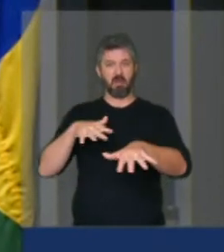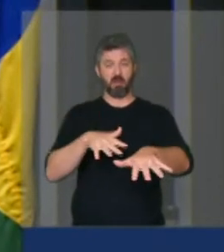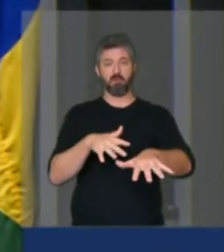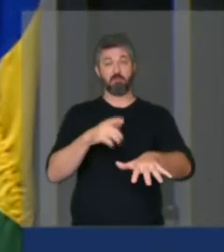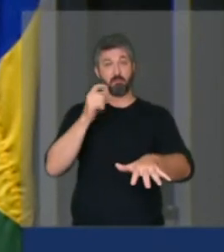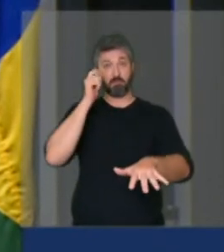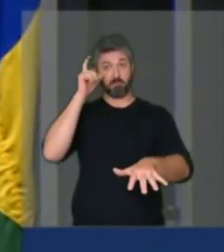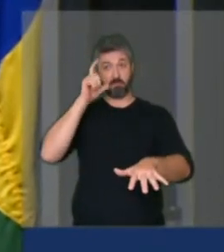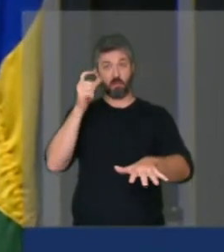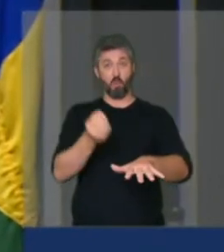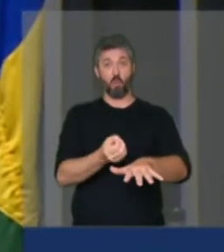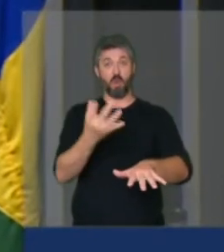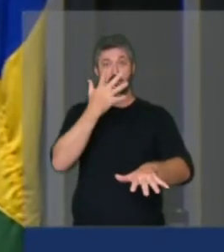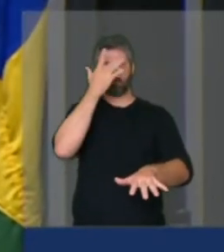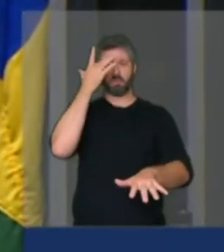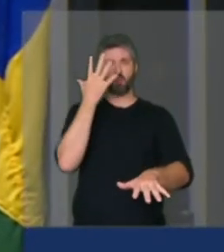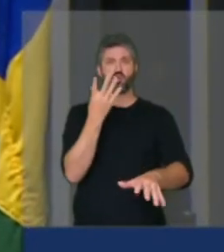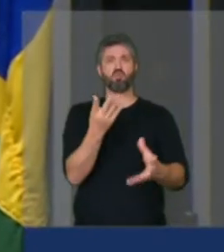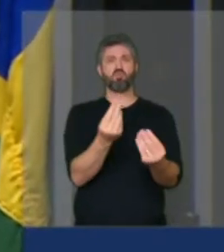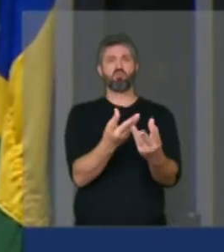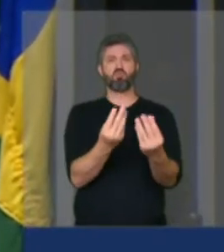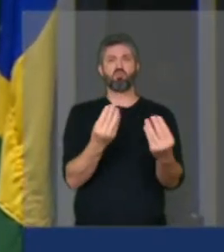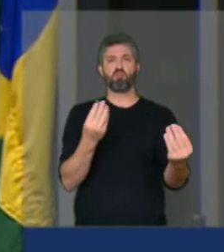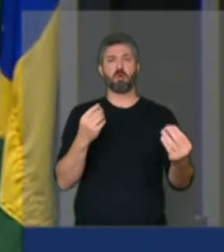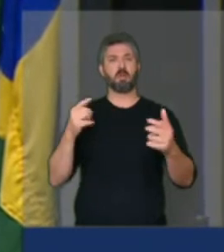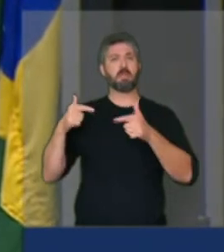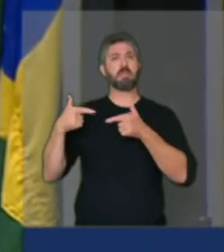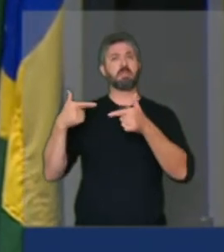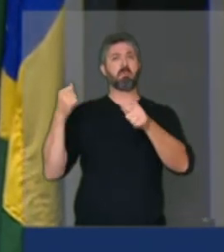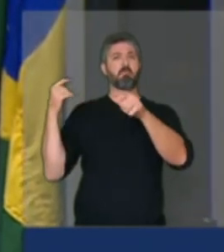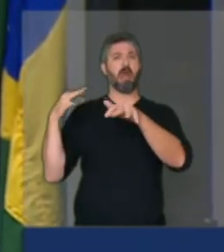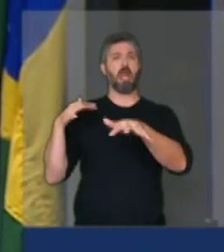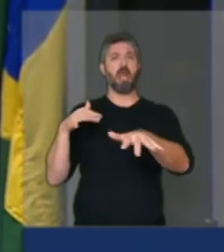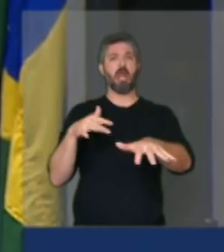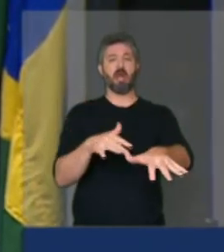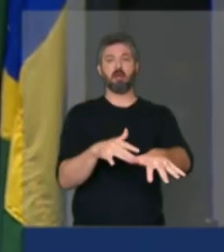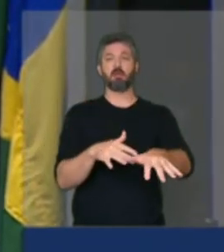ENORME DE PESSOAS QUE... SE MOBILIZARAM, CONTINUAM SE MOBILIZANDO R PÔUMA PAUTA DA